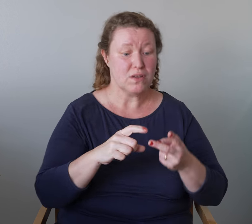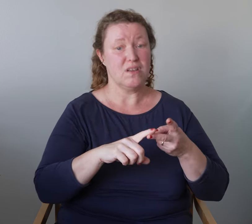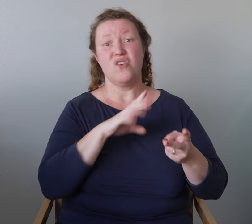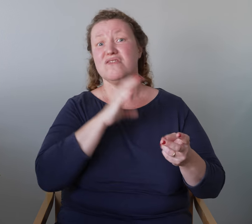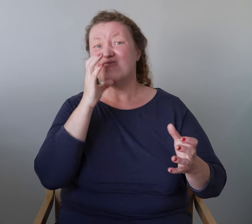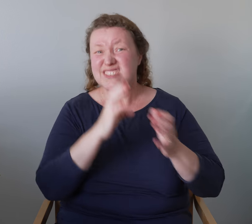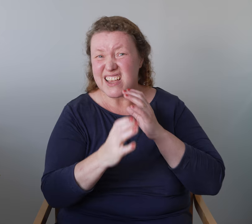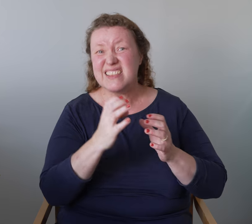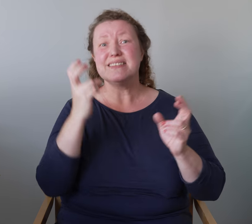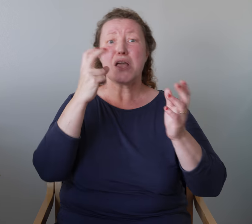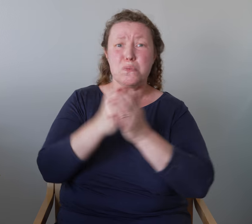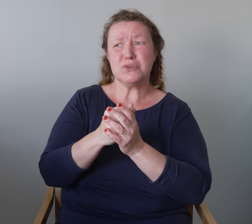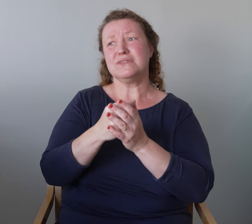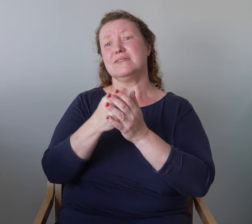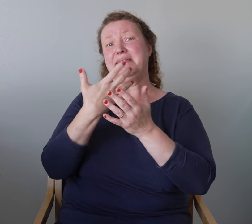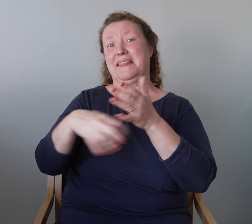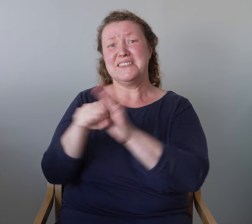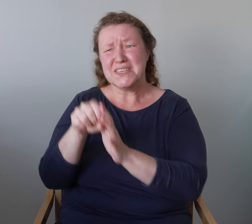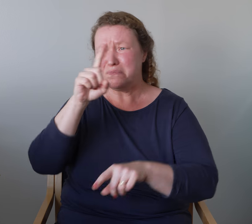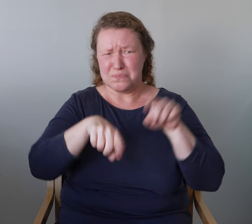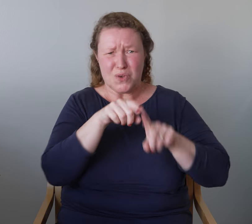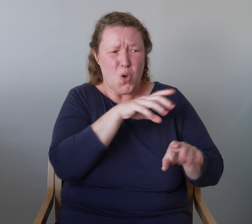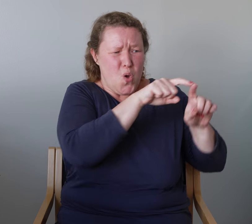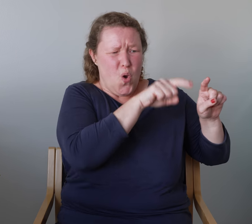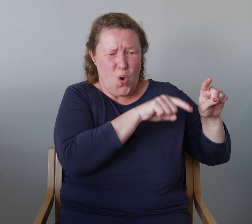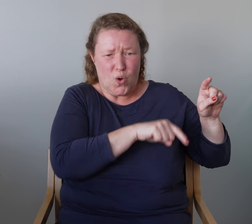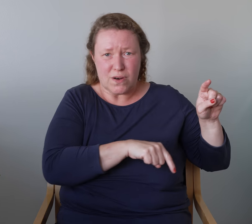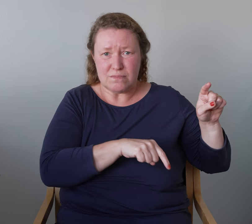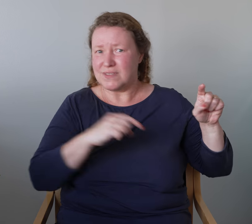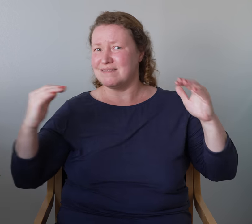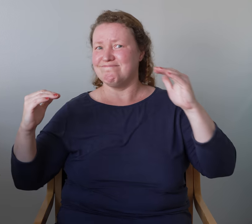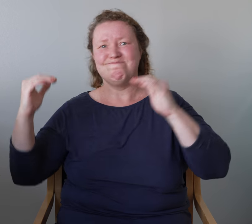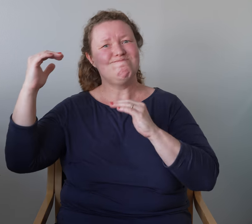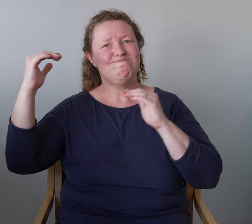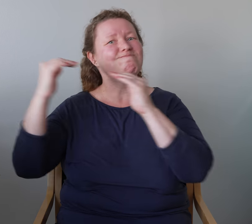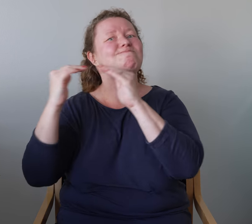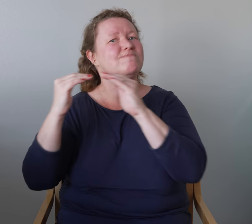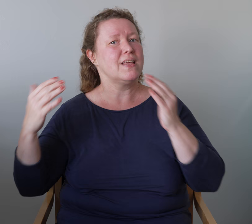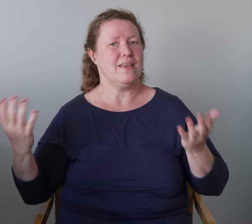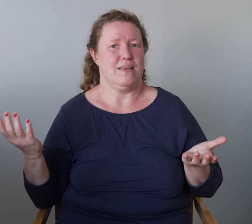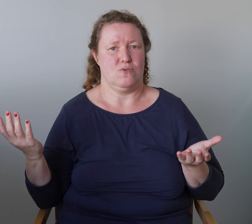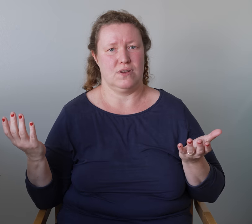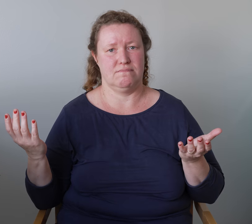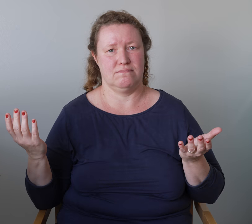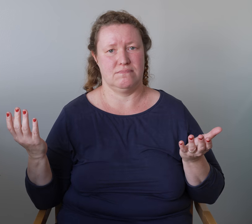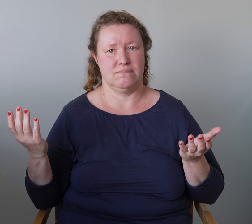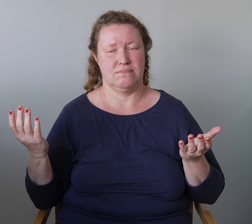Lisäksi ovat sähköpostit, chatit ja tekstiviestit. Mikään näistä ei kuitenkaan korvaa täysin TPP:n käyttöä.